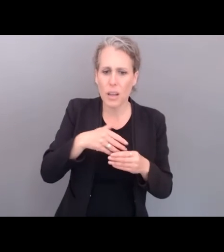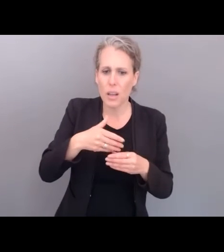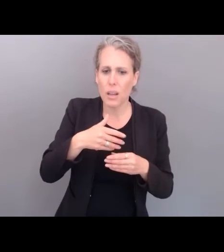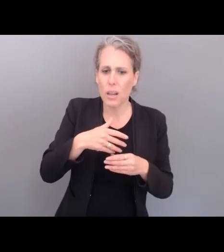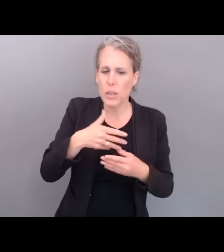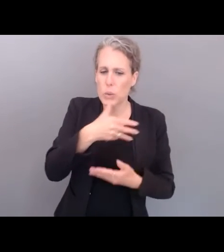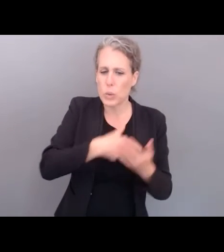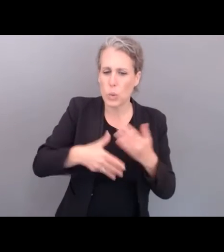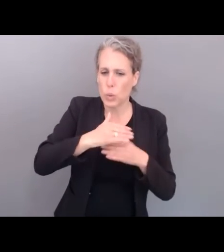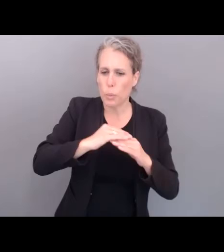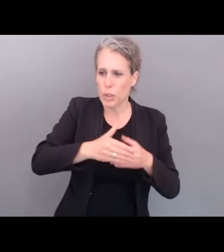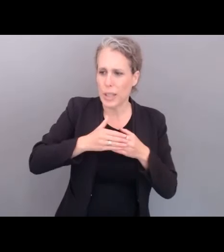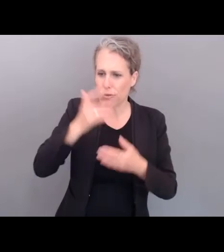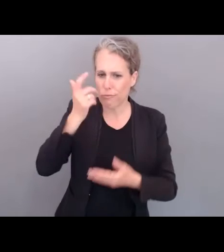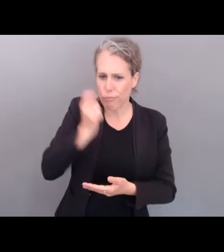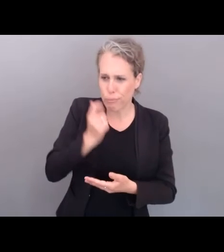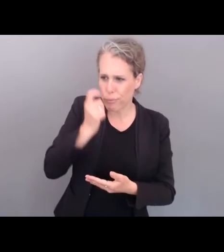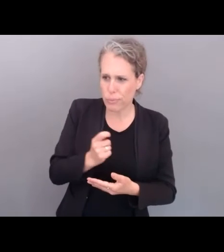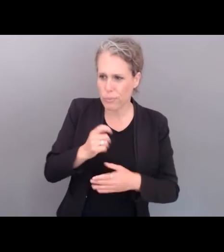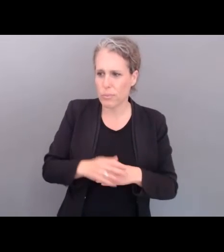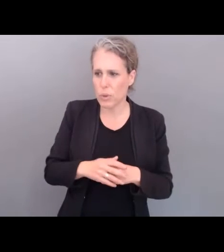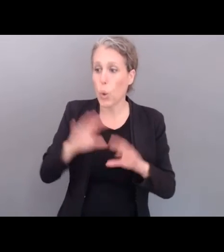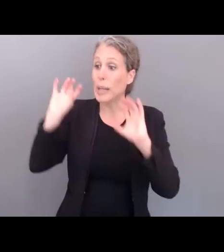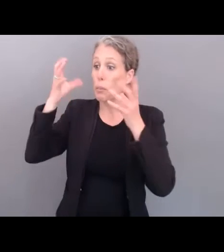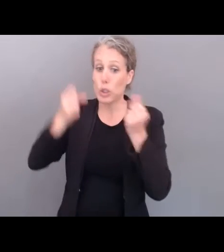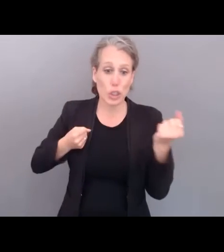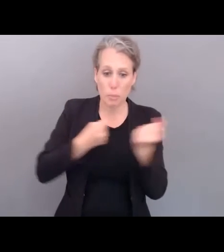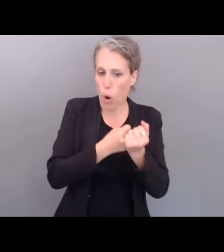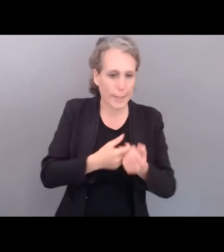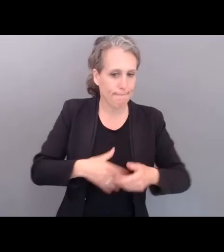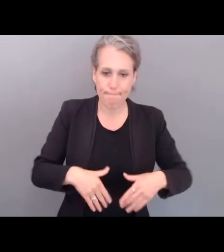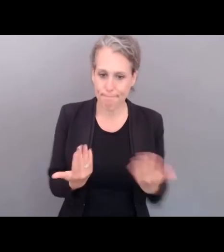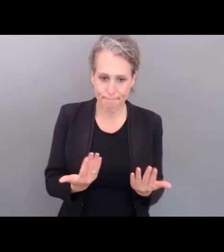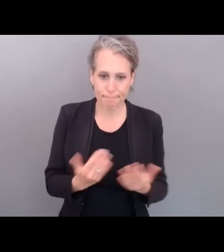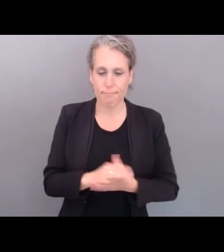con discapacidad desde - debido a su inscripción en la protección social regular en